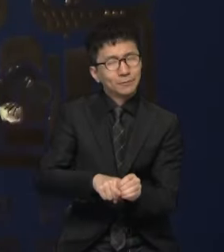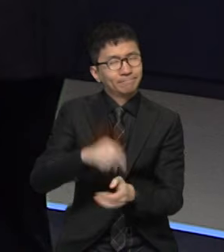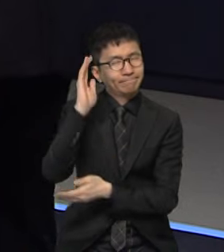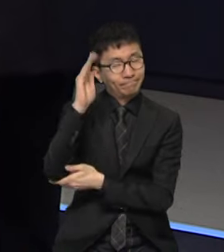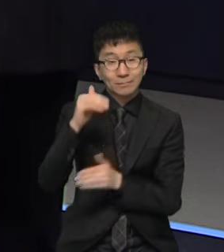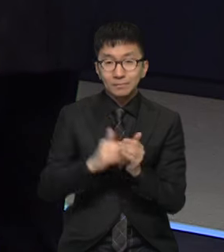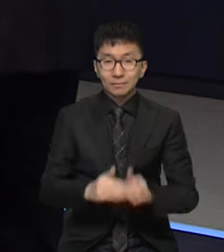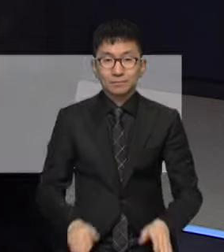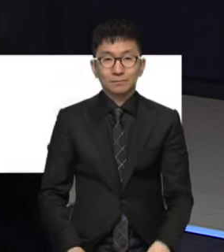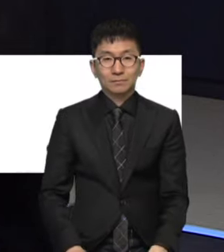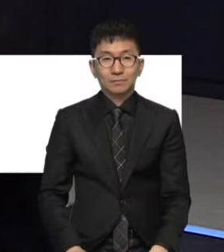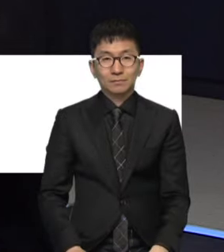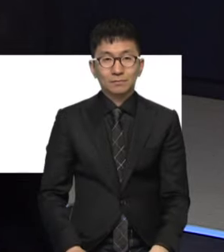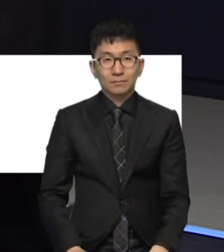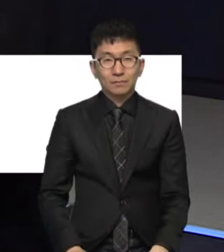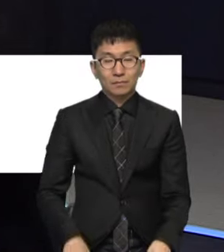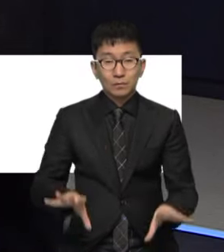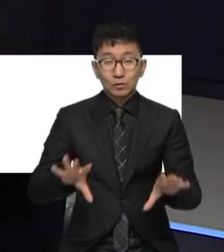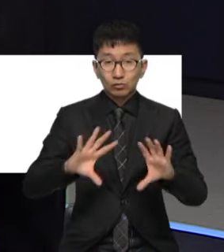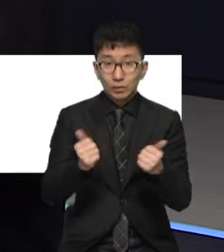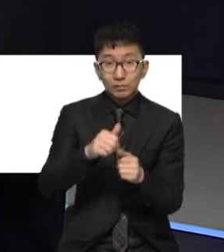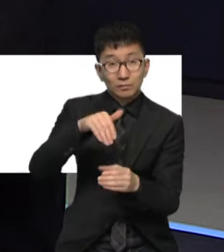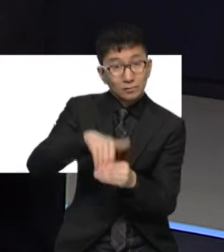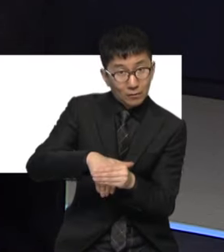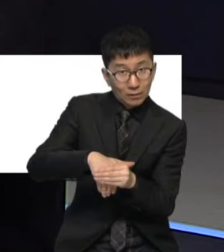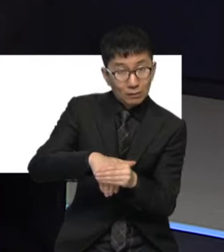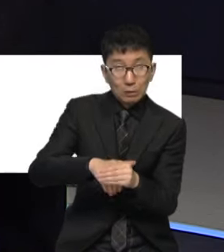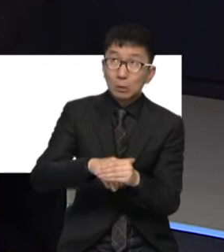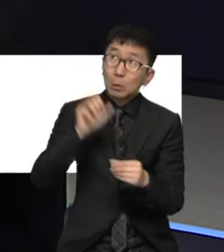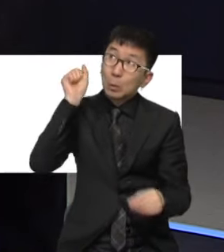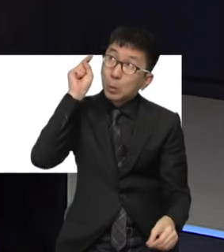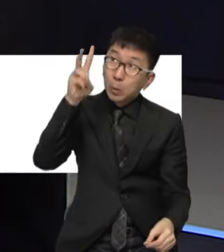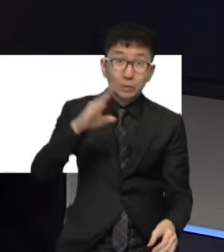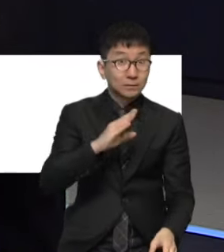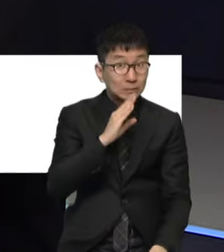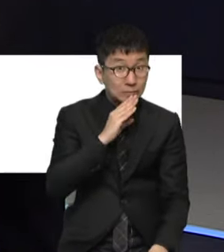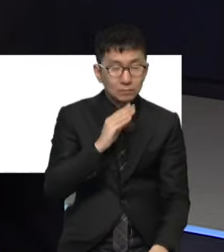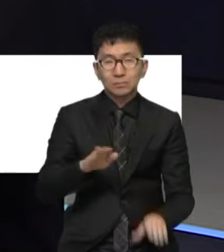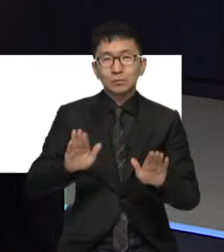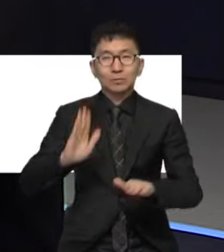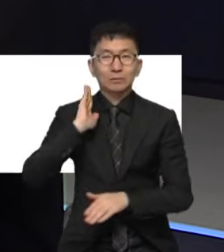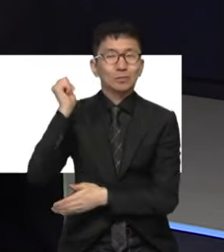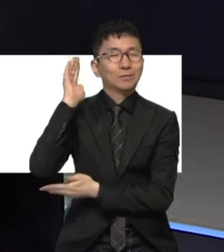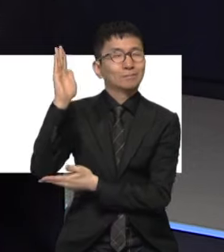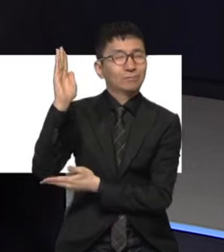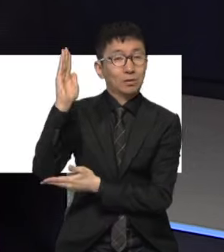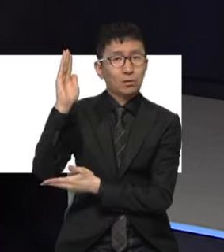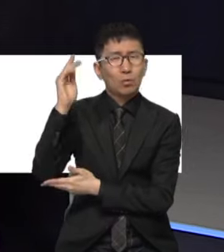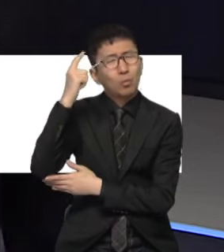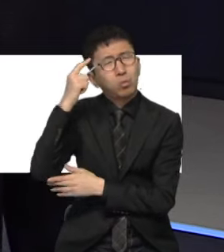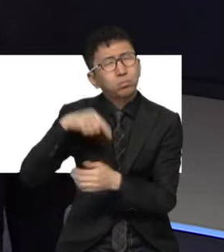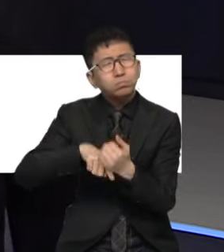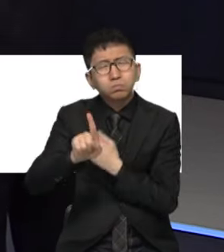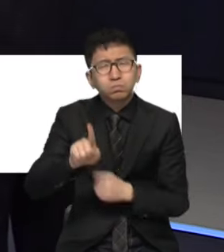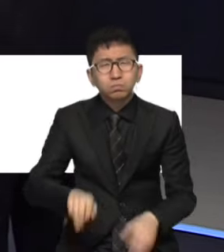(앵커) 총선이 얼마 남지 않은 시점에서 오늘 전격적으로 대국민담화가 발표됐는데 그 배경은 뭐라고 봐야 될까요?